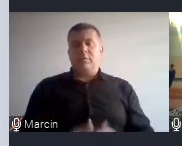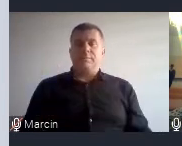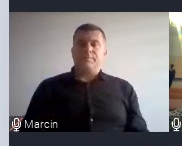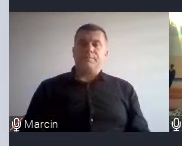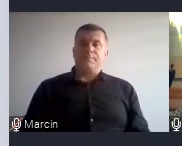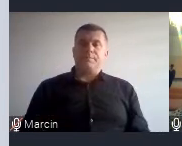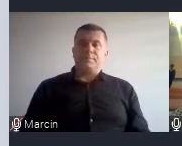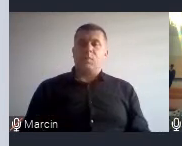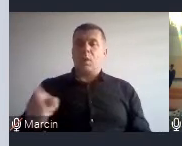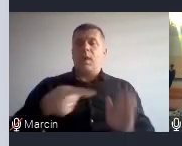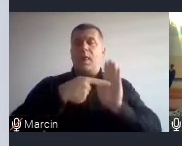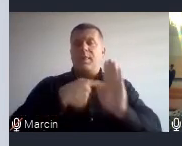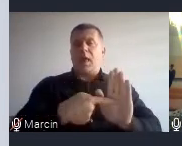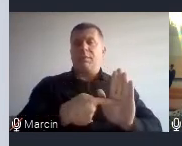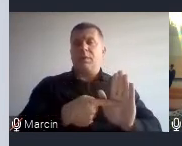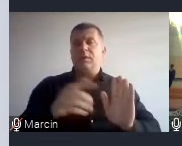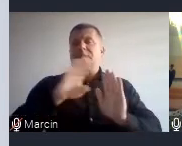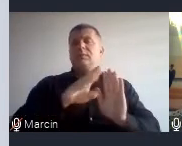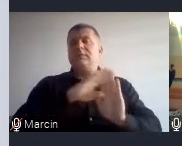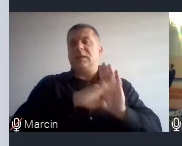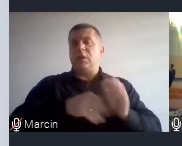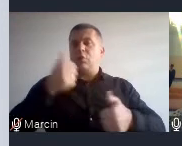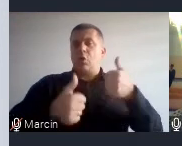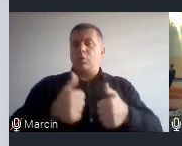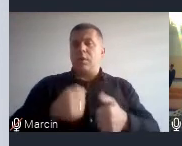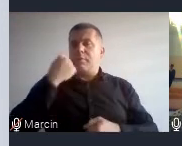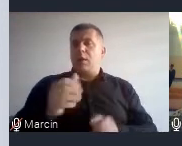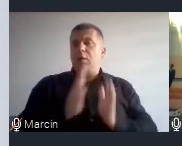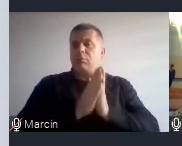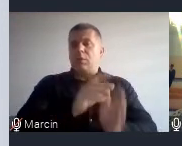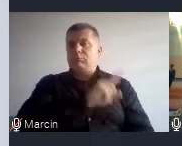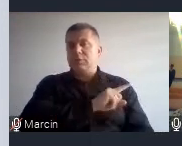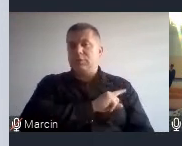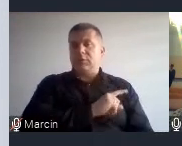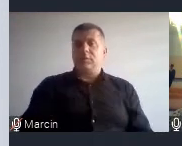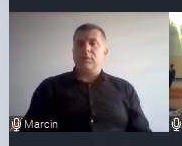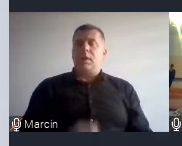I to są terminy z zasady konkurencyjności, bardzo proszę ich przestrzegać i pilnować,